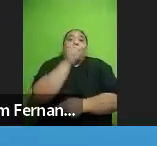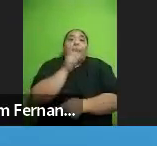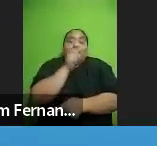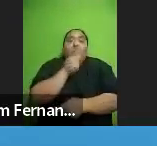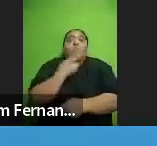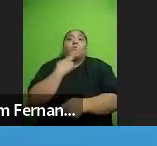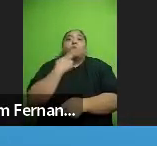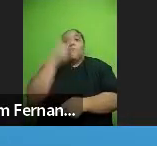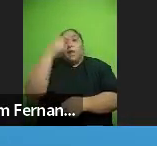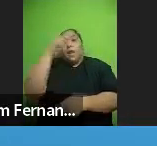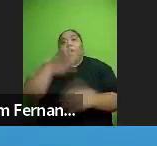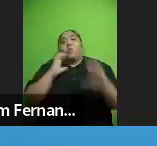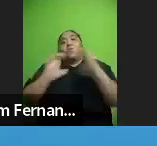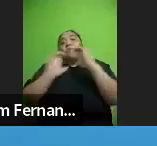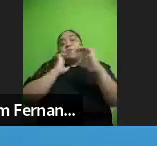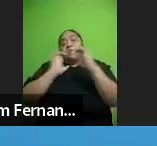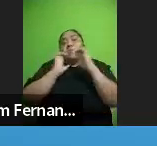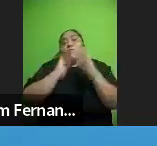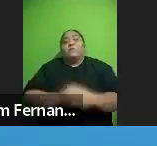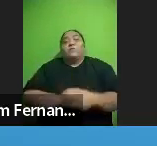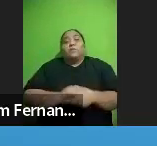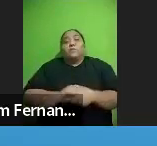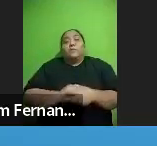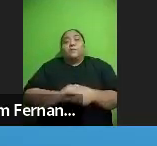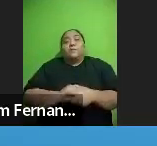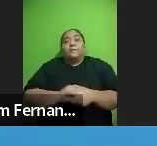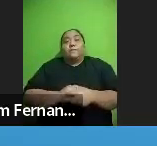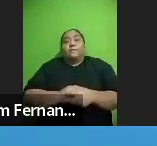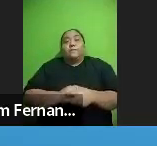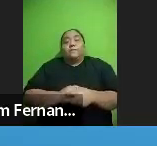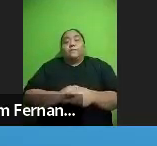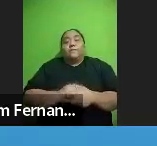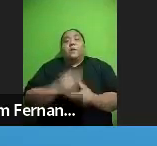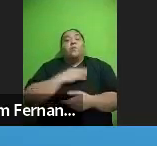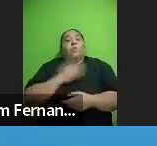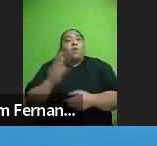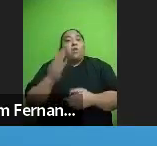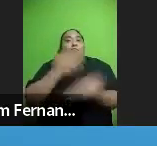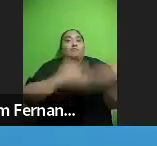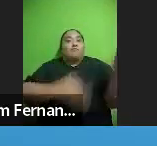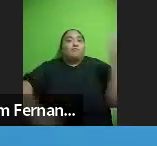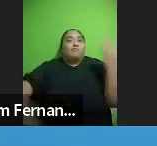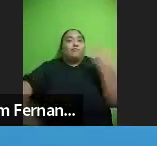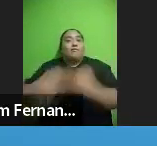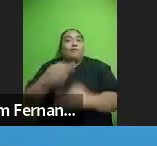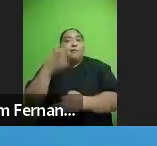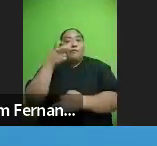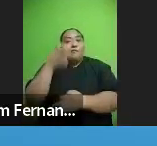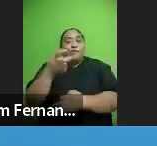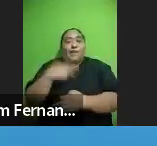icarlo Con todo esto en que las